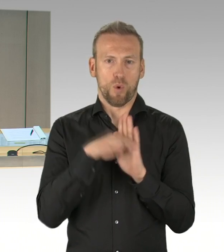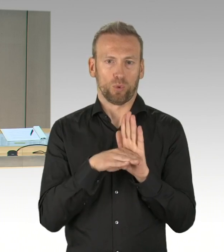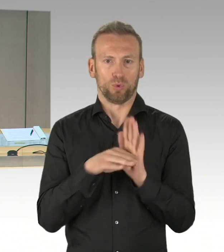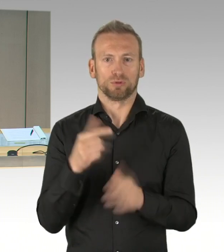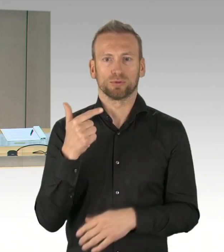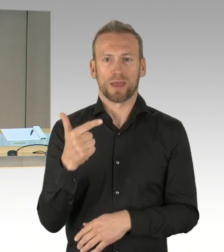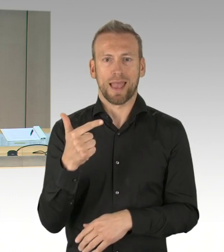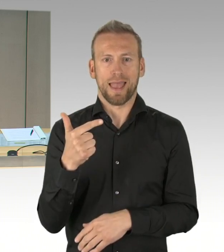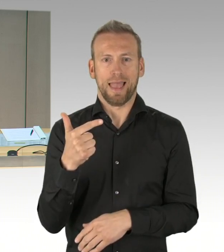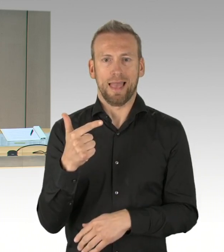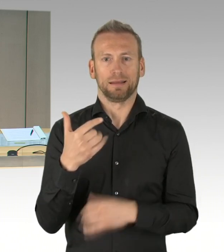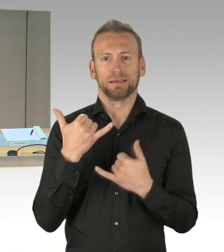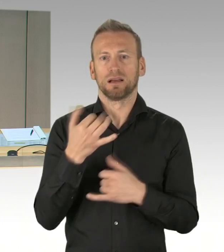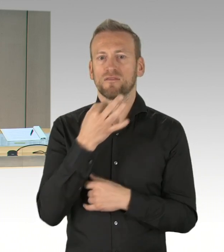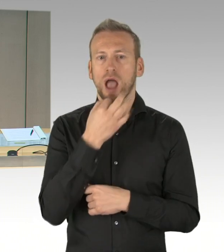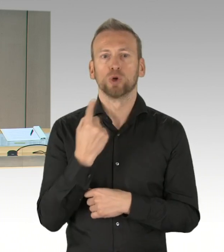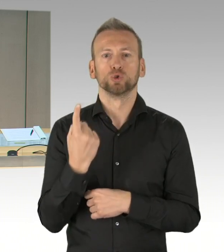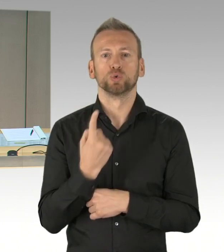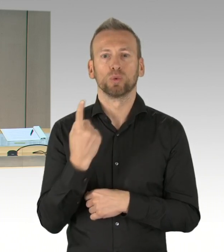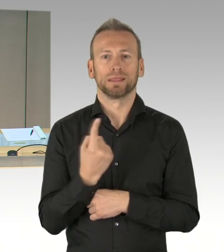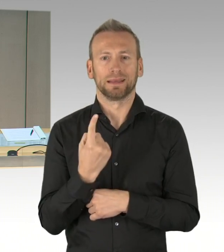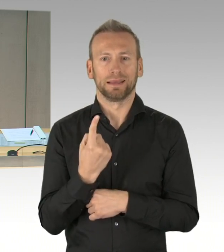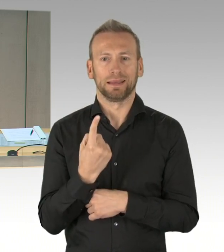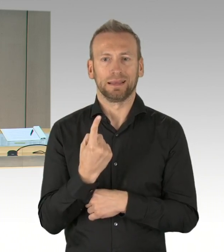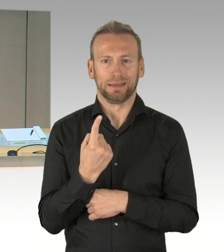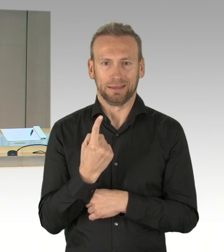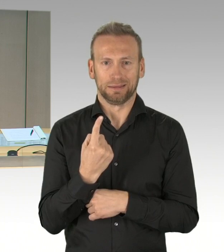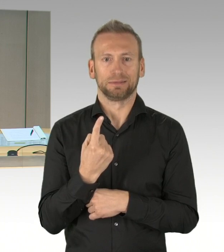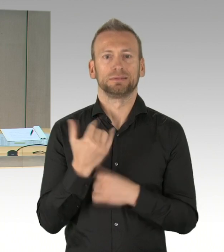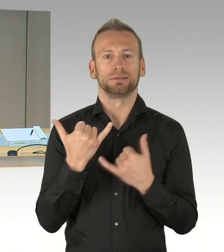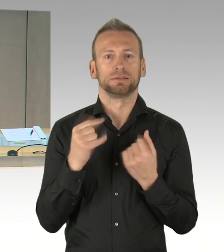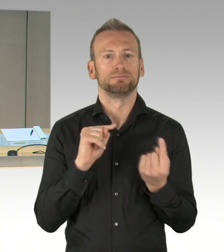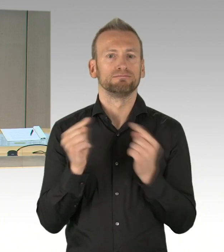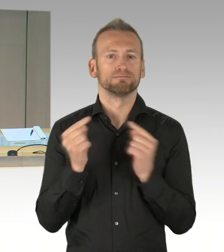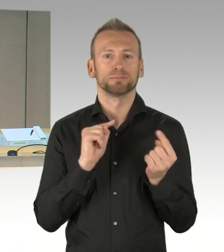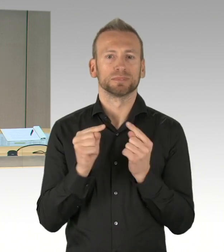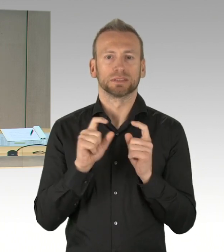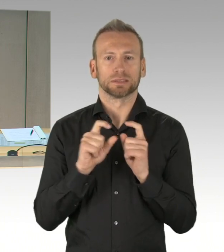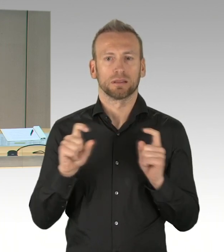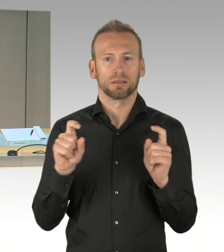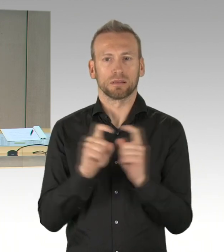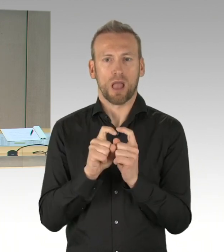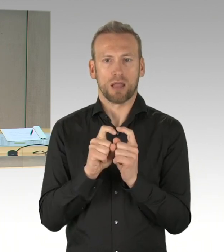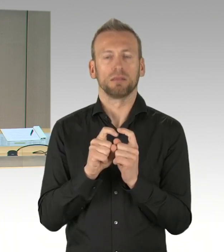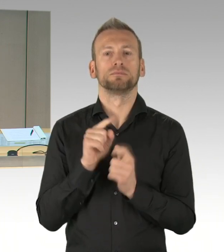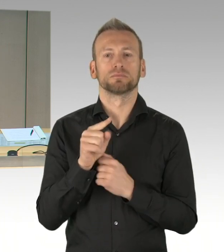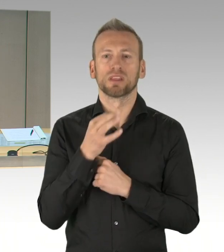Die Fragen müssen ohne Begründung, kurz gefasst und von allgemeinem Interesse sein sowie eine kurze Beantwortung ermöglichen.